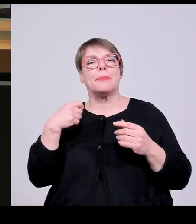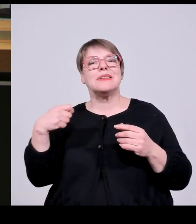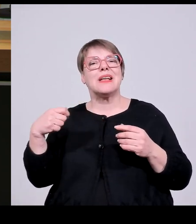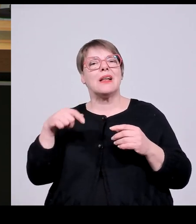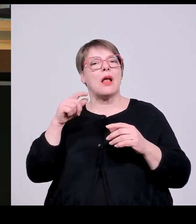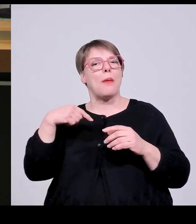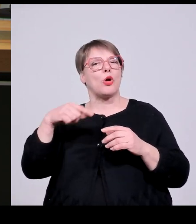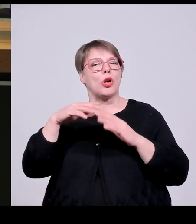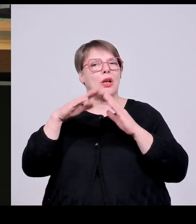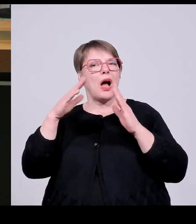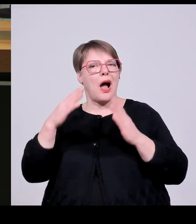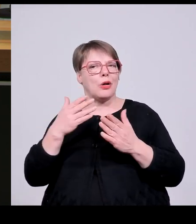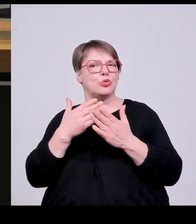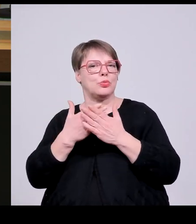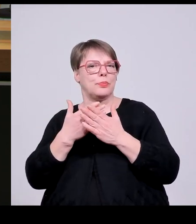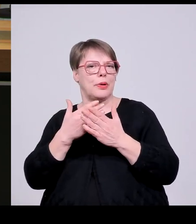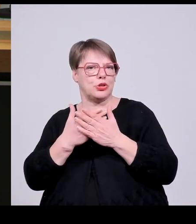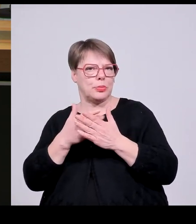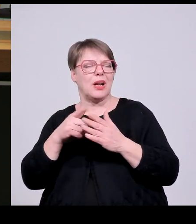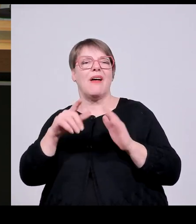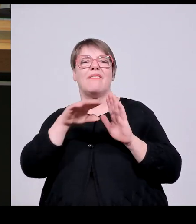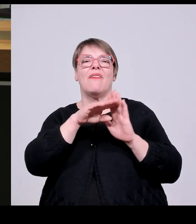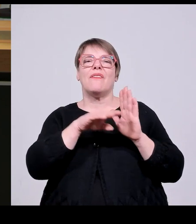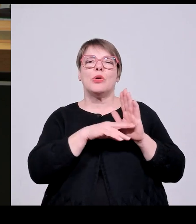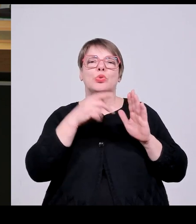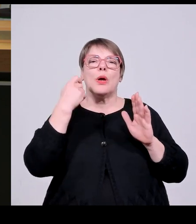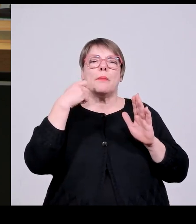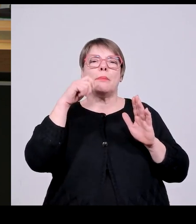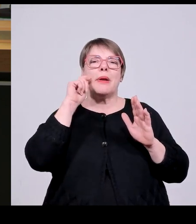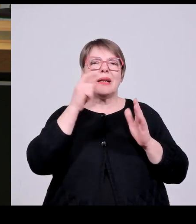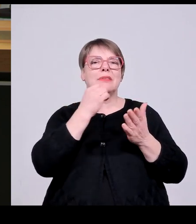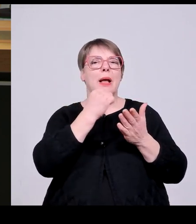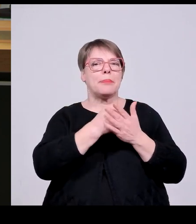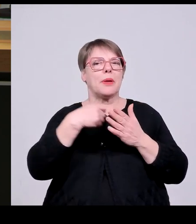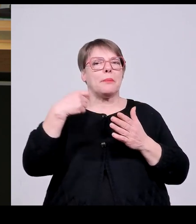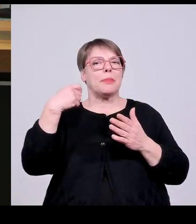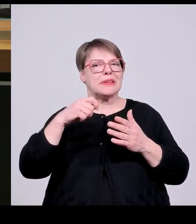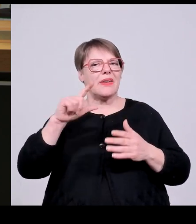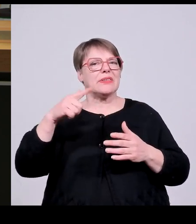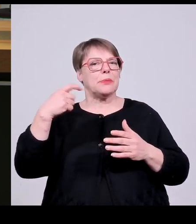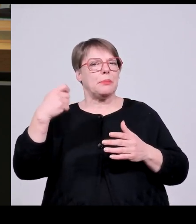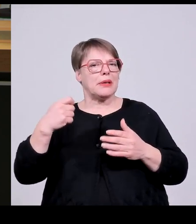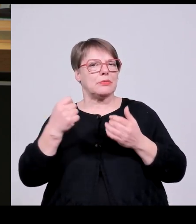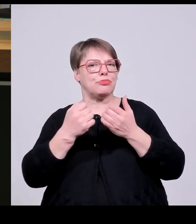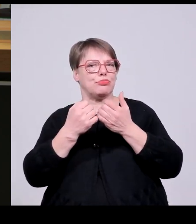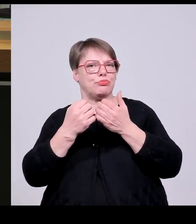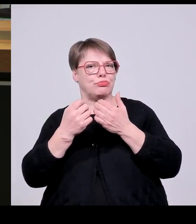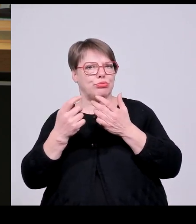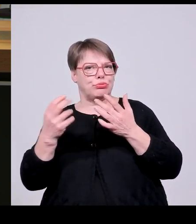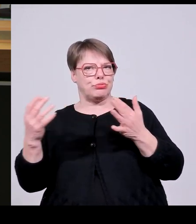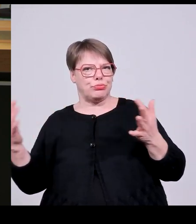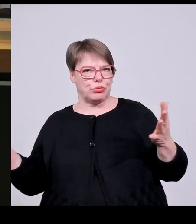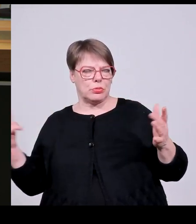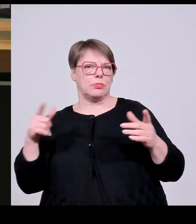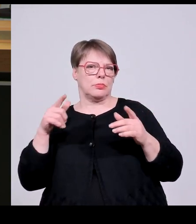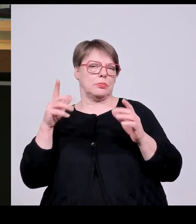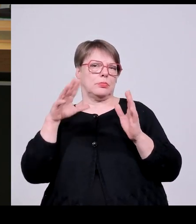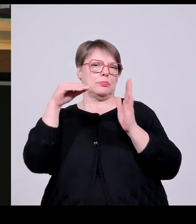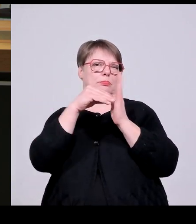das am Ende ein Hinweis für die Rechtsstellung von Bezirksamts-Mitgliedern ist und ob es einen rechtlichen Unterschied zwischen dem Bezirksamt-Mitglied und der